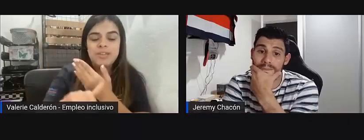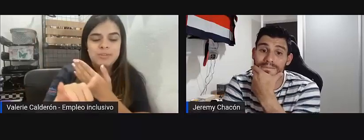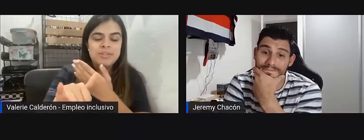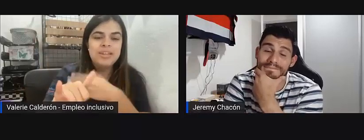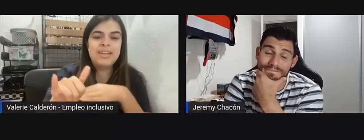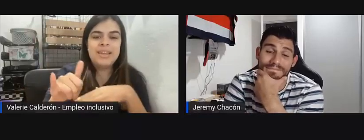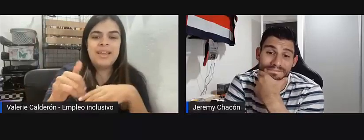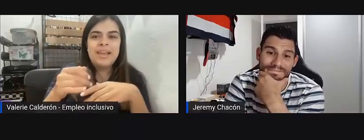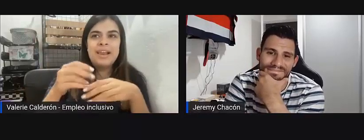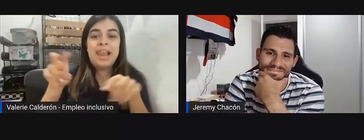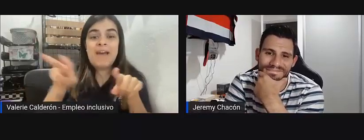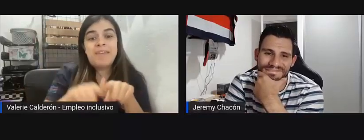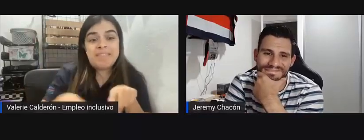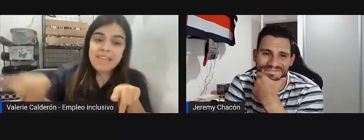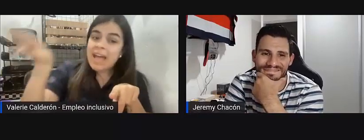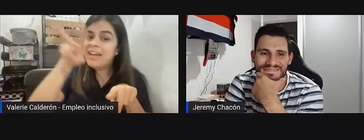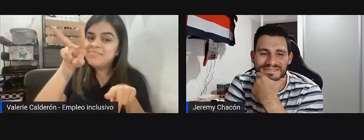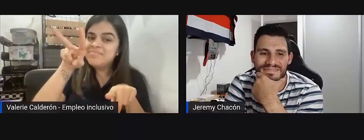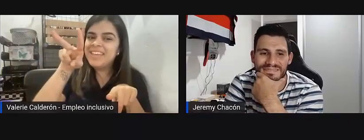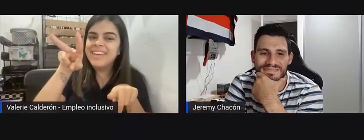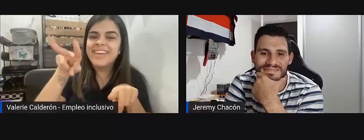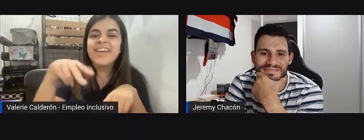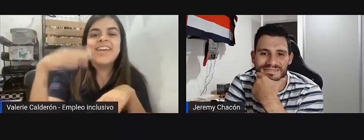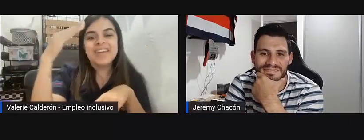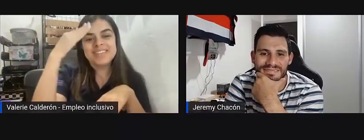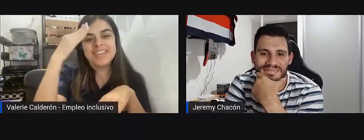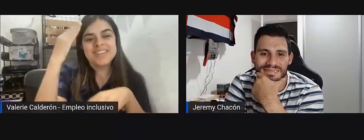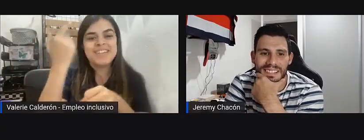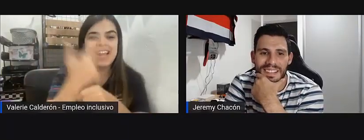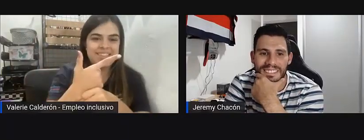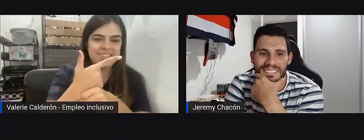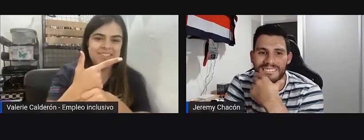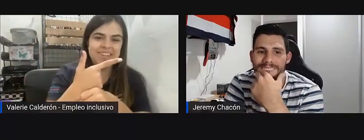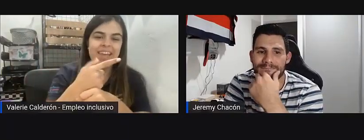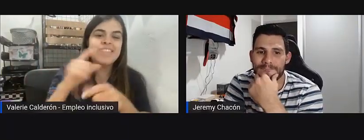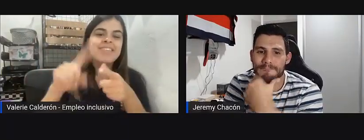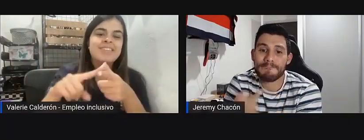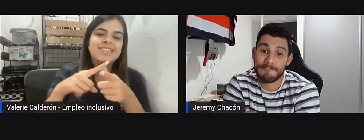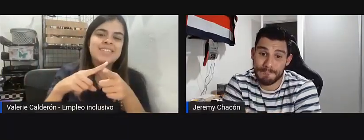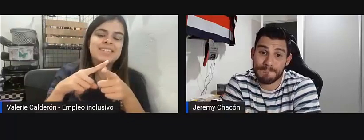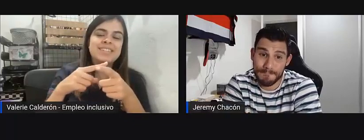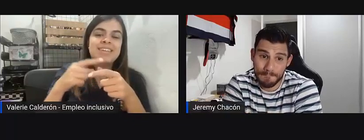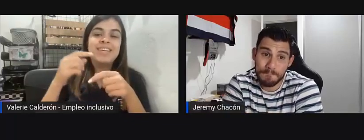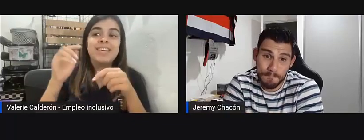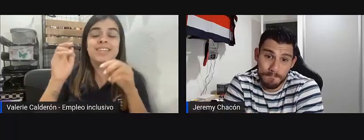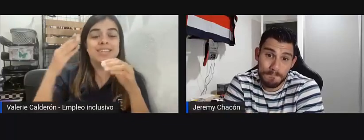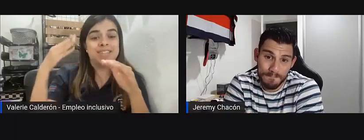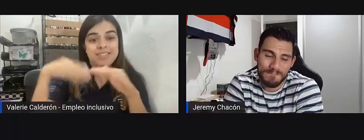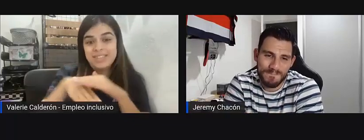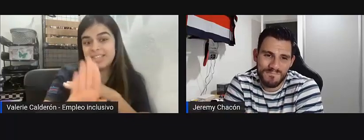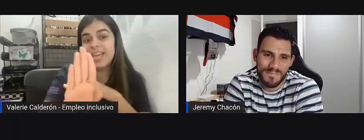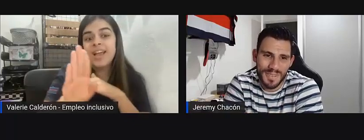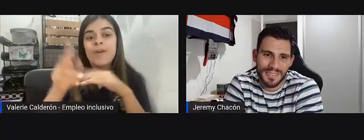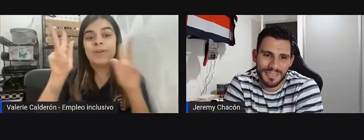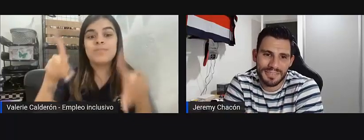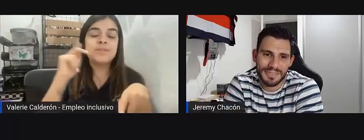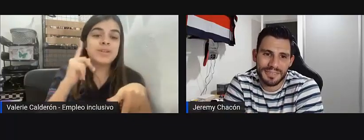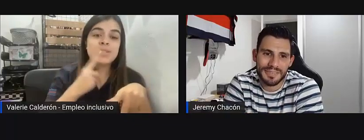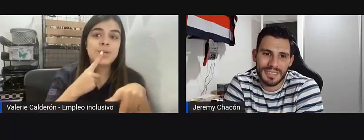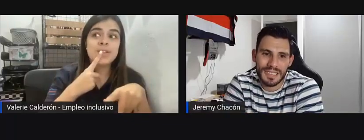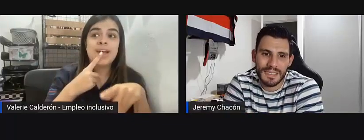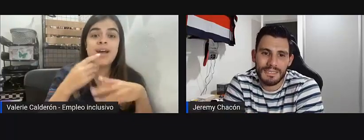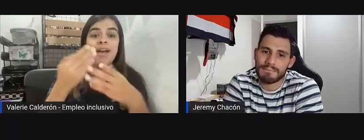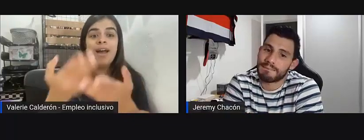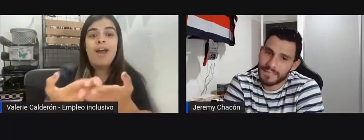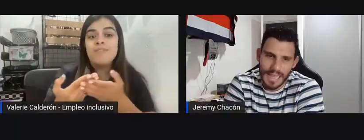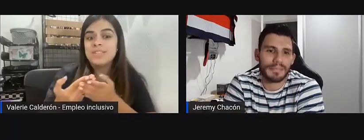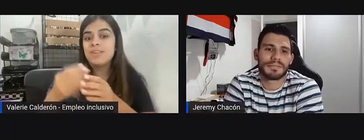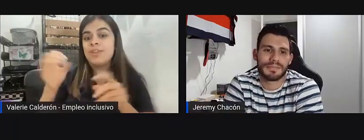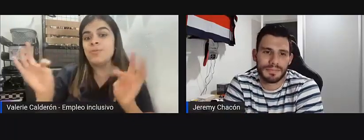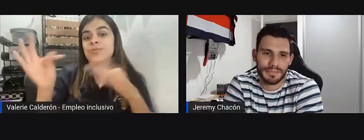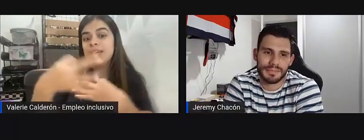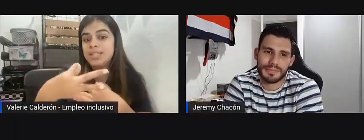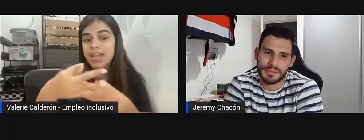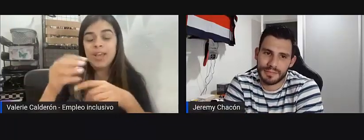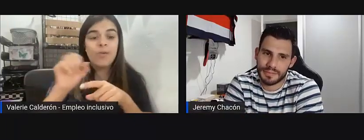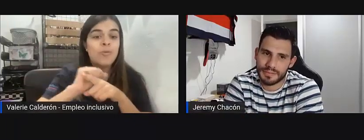proyecto la ventaja es que jocelesco entonces si si llega una persona sorda al recibir un taller o